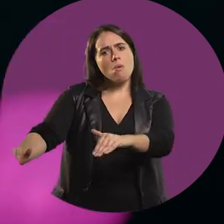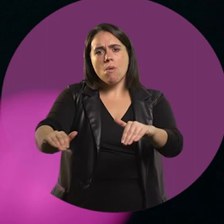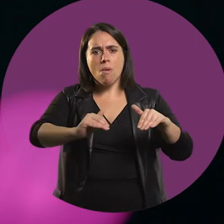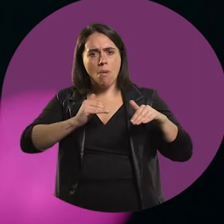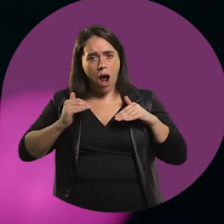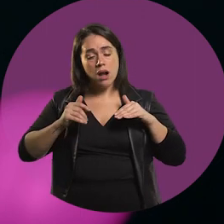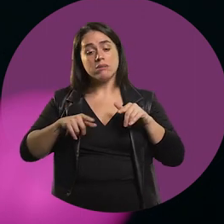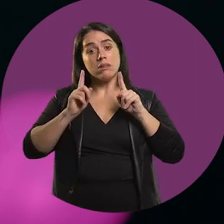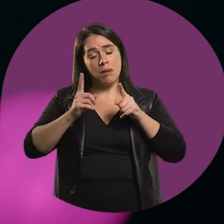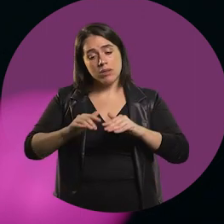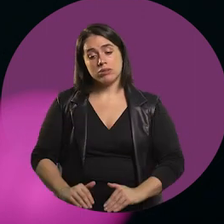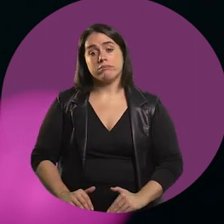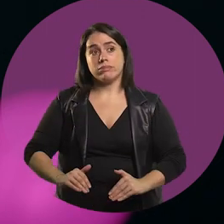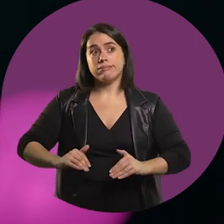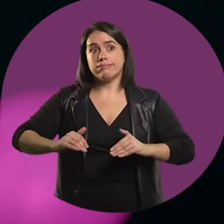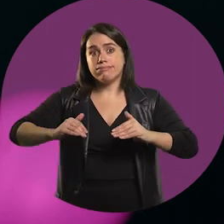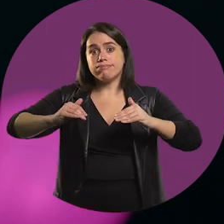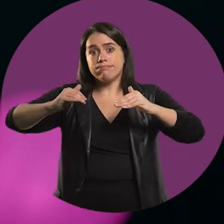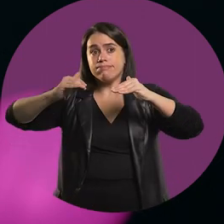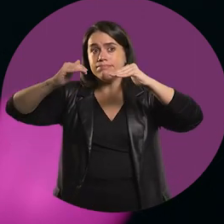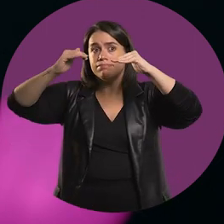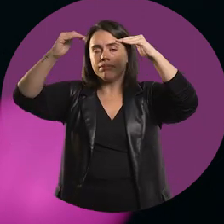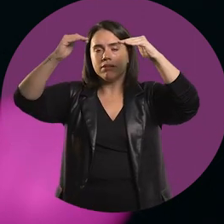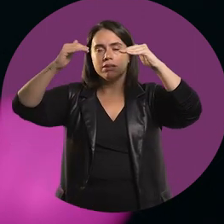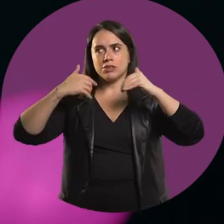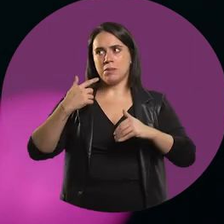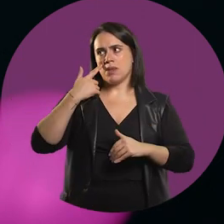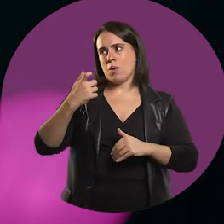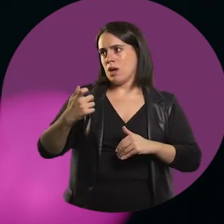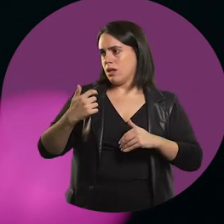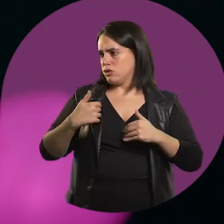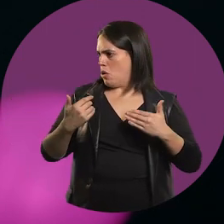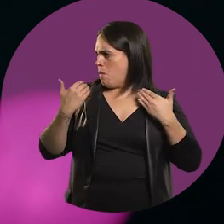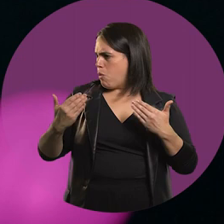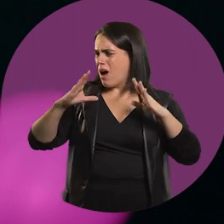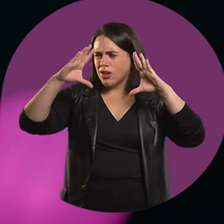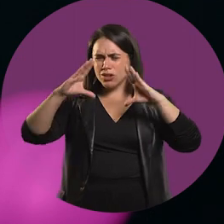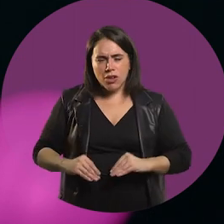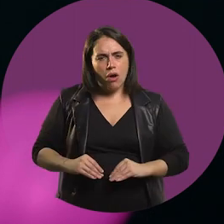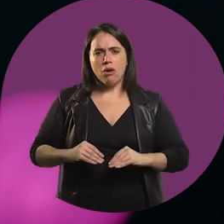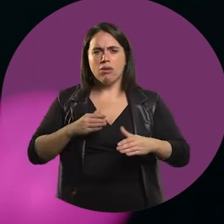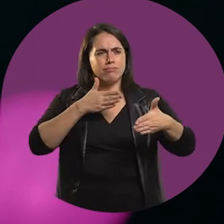Y en la medida en que fui creciendo fue una idea que se siguió arraigando en mí,